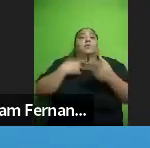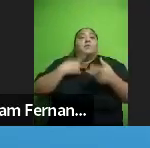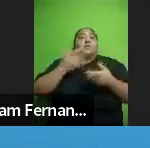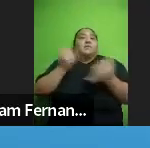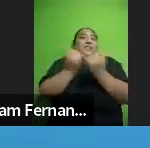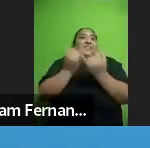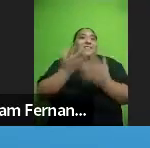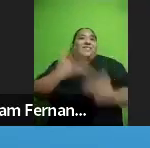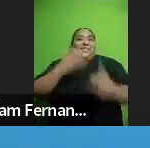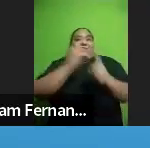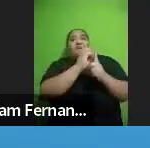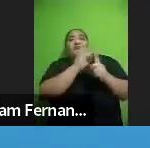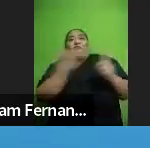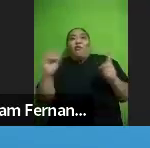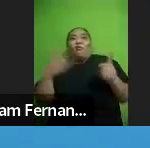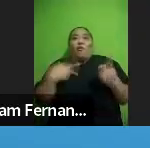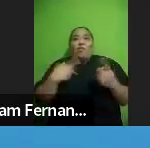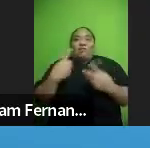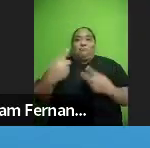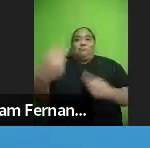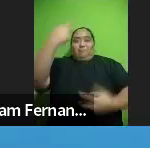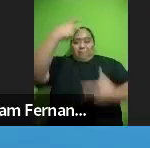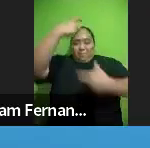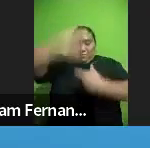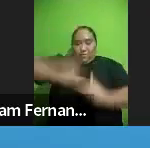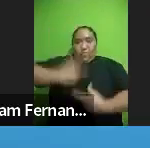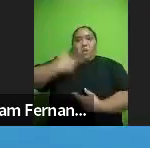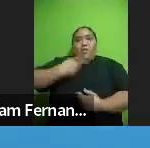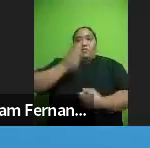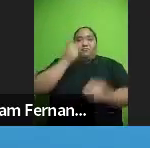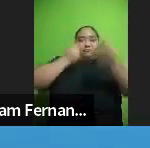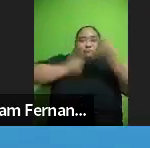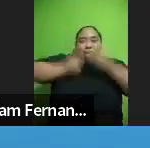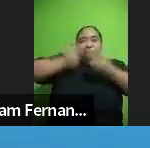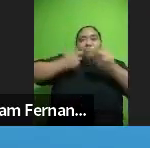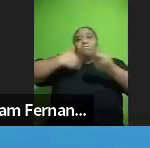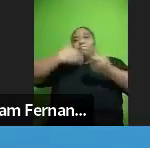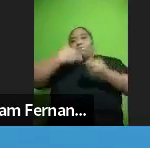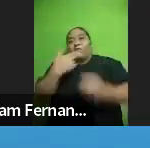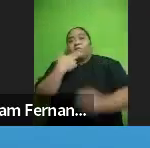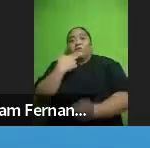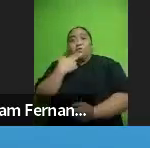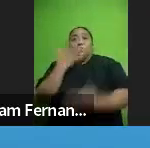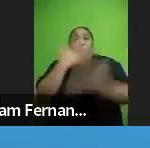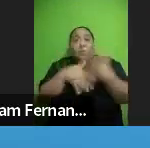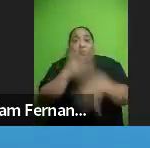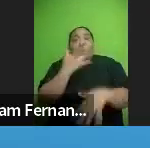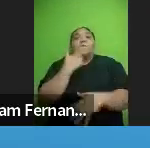gestos, y también es visión es visual visual y tiene su gramática propia una una seña se una seña se compone de principalmente 5 elementos